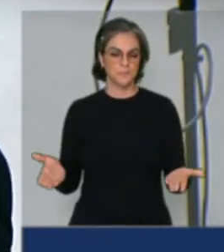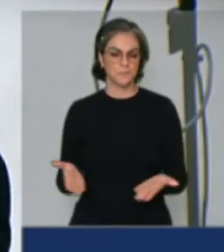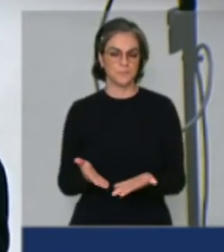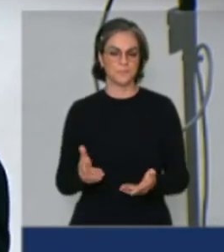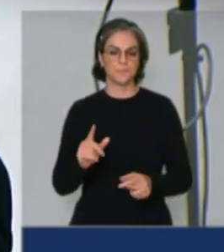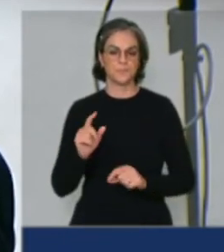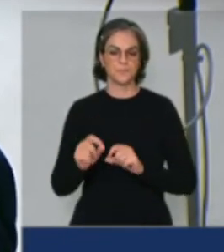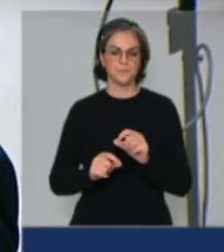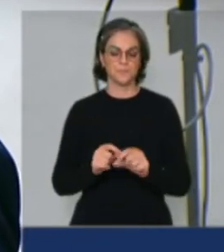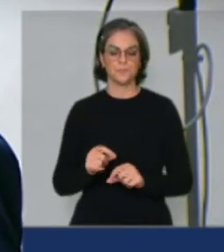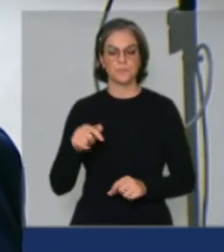HOJE AQUI EM BRASÍLIA, NÓS ESTAMOS RECEBENDO AQUI, MAIS